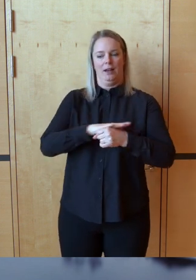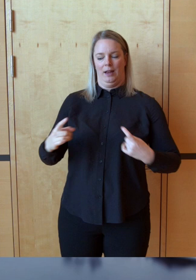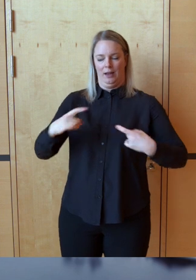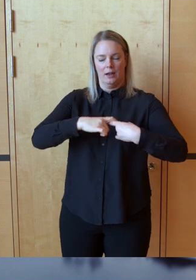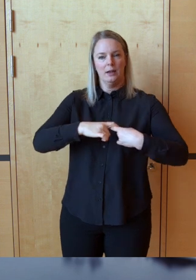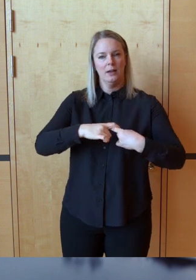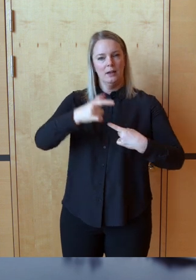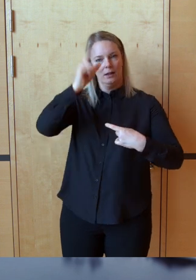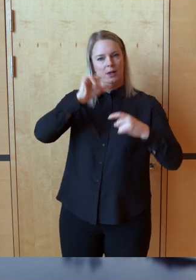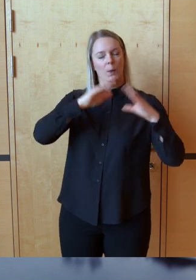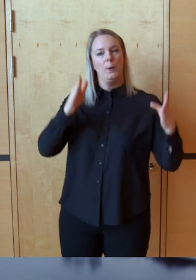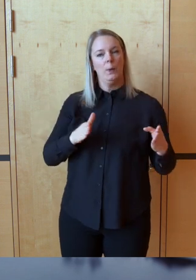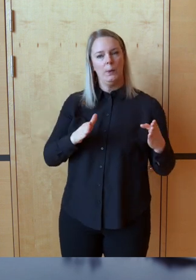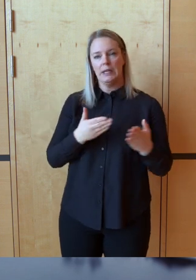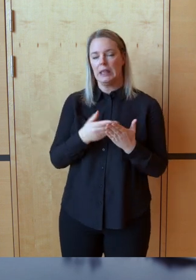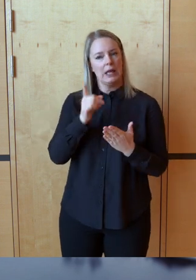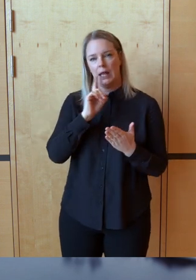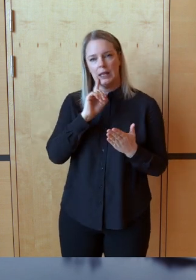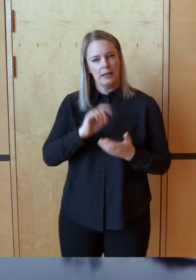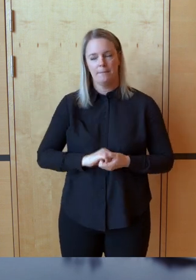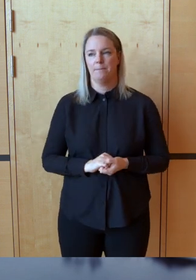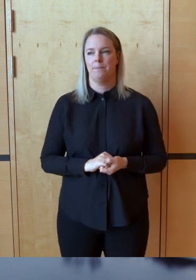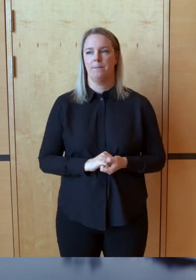Räddningstjänsten Så Mamma